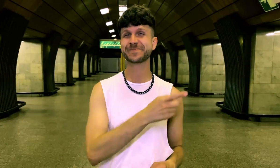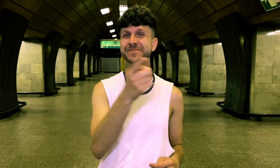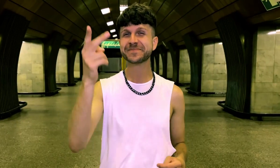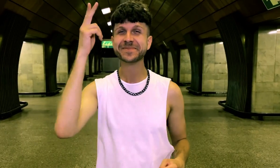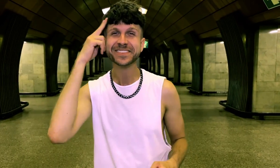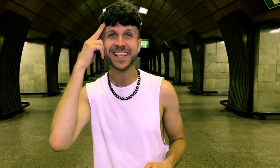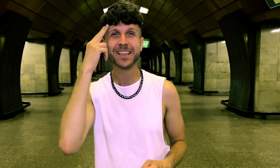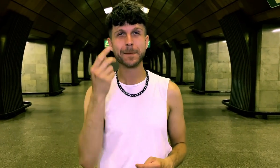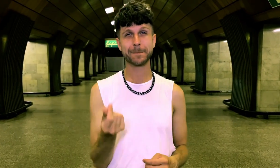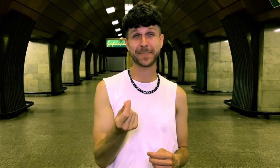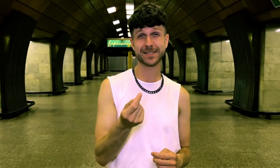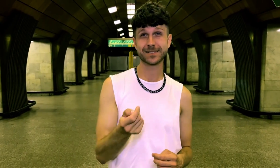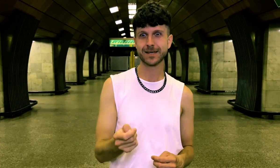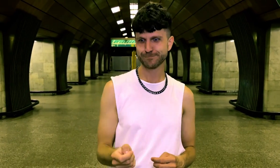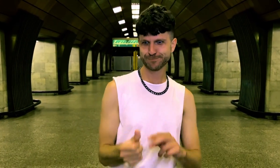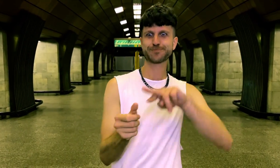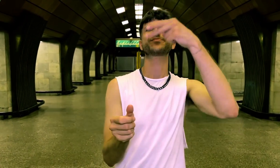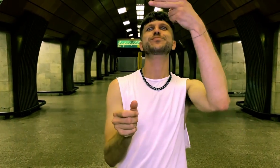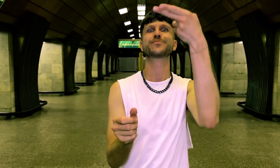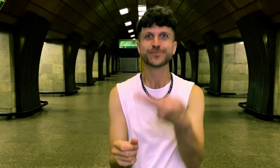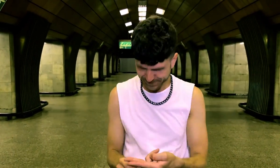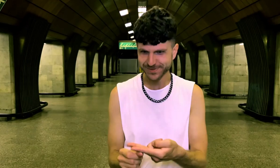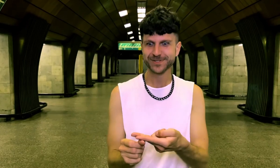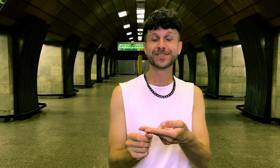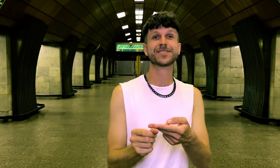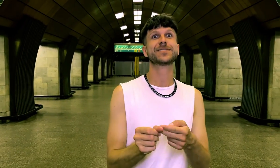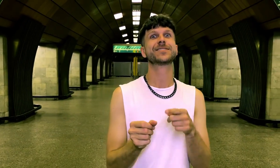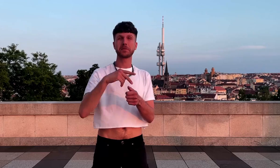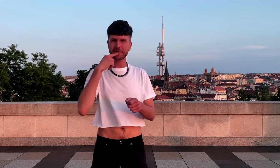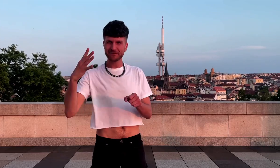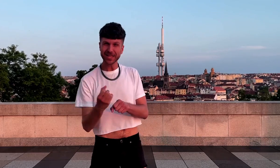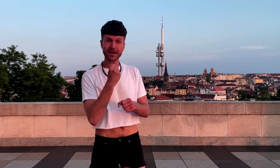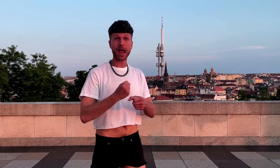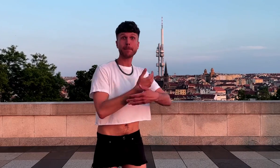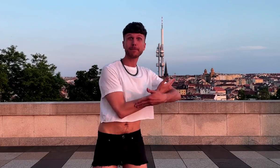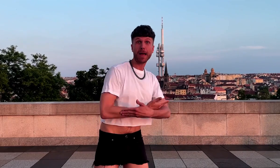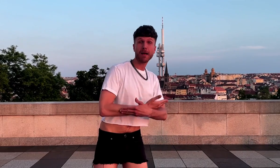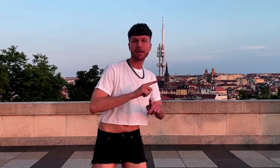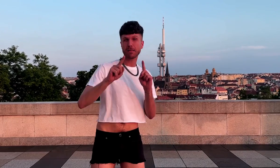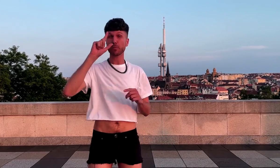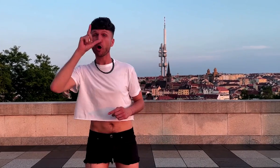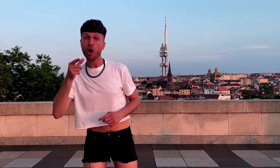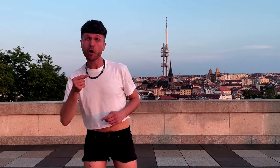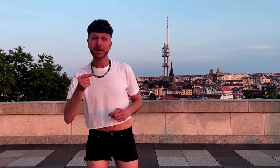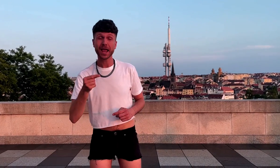Je to jako když hodíš mincí. Vyhraje buď panna nebo orel.